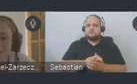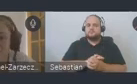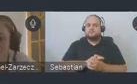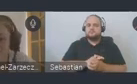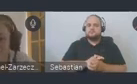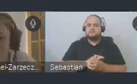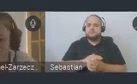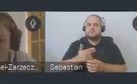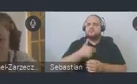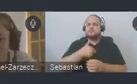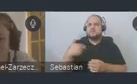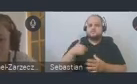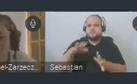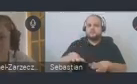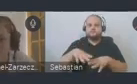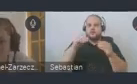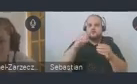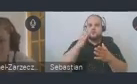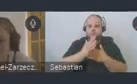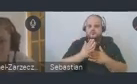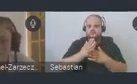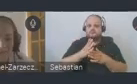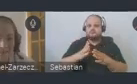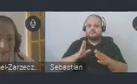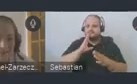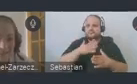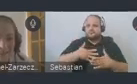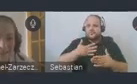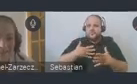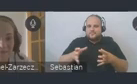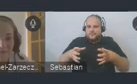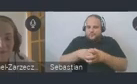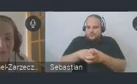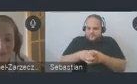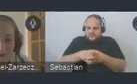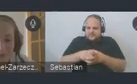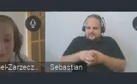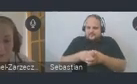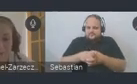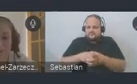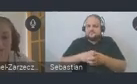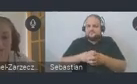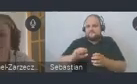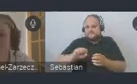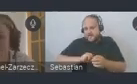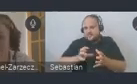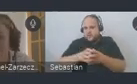Kiedy nasi cyfrowi debiutanci już się z nami zwiążą, mamy sobie fajną grupę, prowadzimy ich,